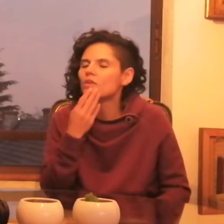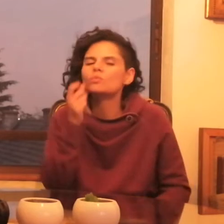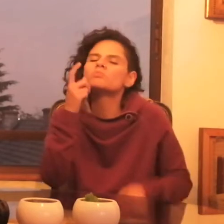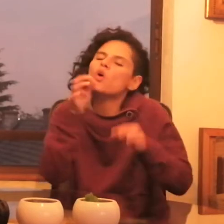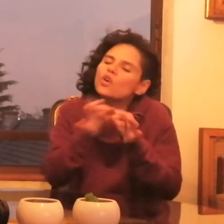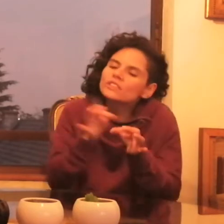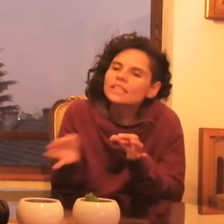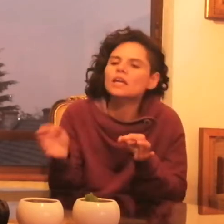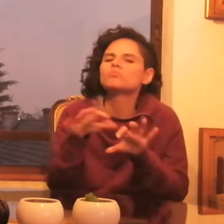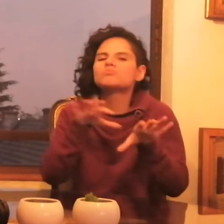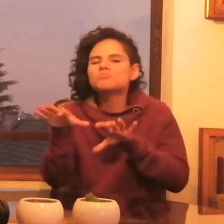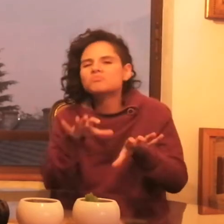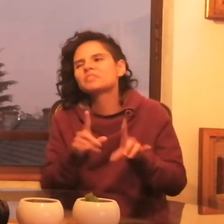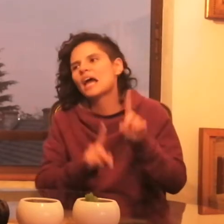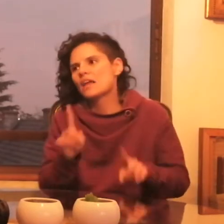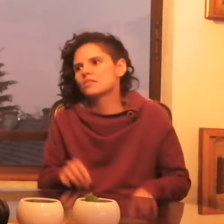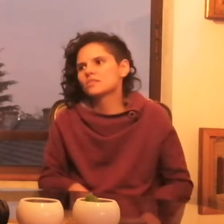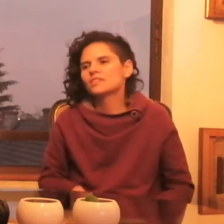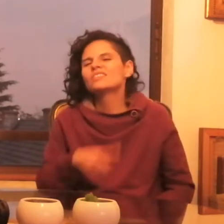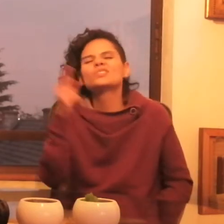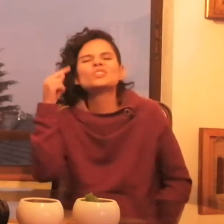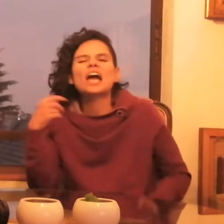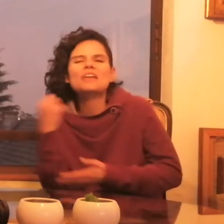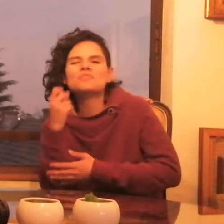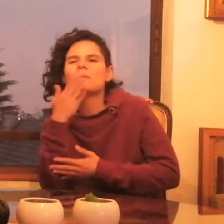alguna cosa, a ti te sirvió no pescar a la gente para por seguir adelante y no